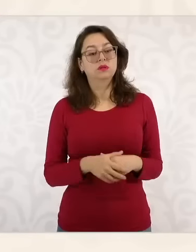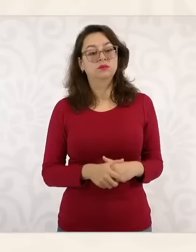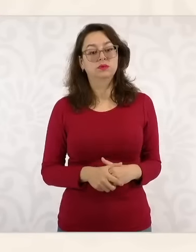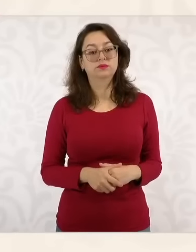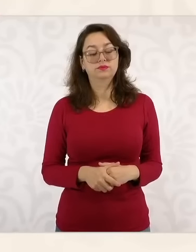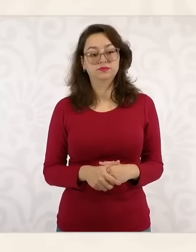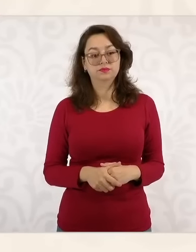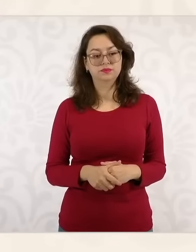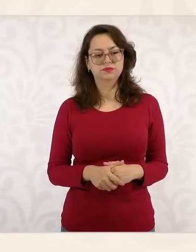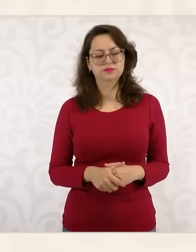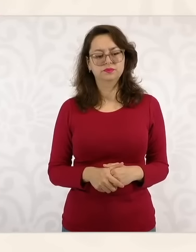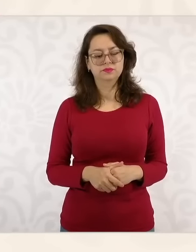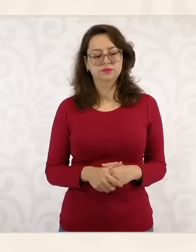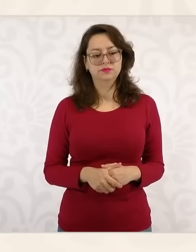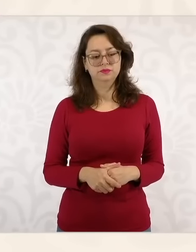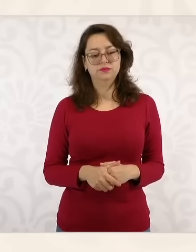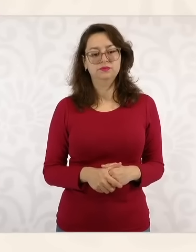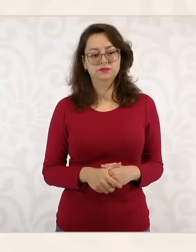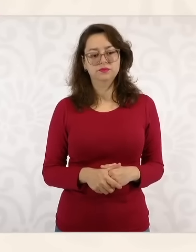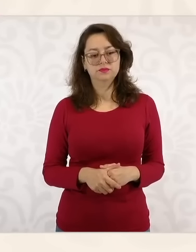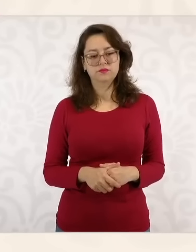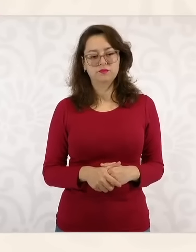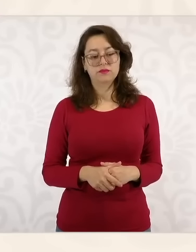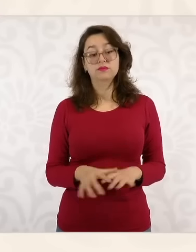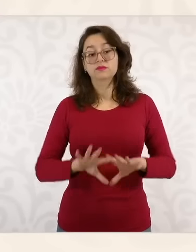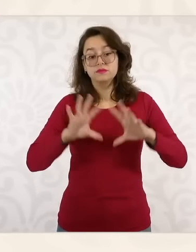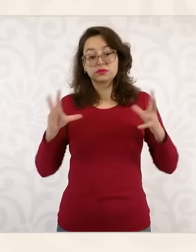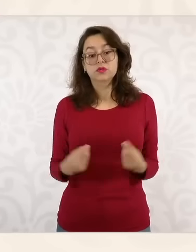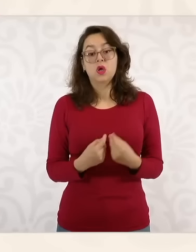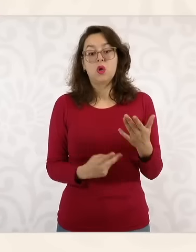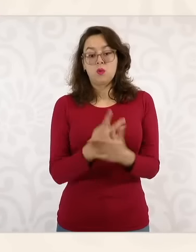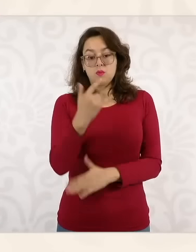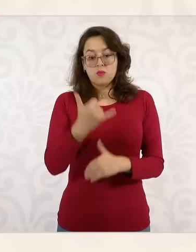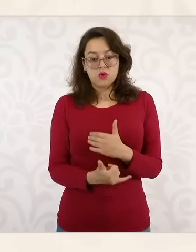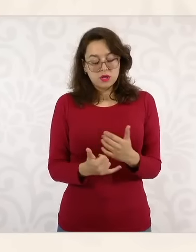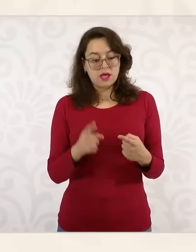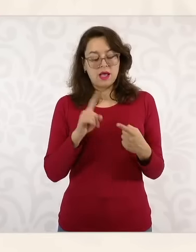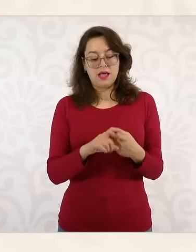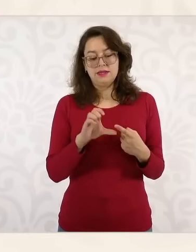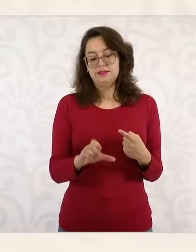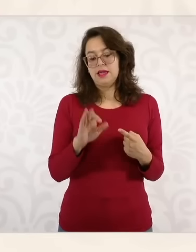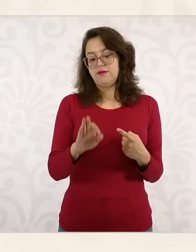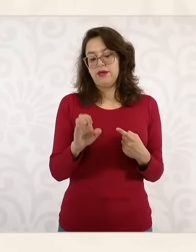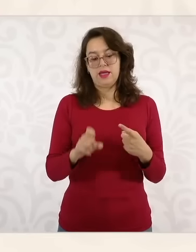ilustro un bloque de proyectos que se encuentran en evaluación conjunta CFE con FONADI bajo un